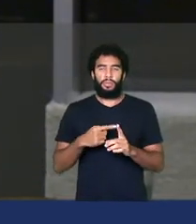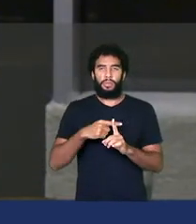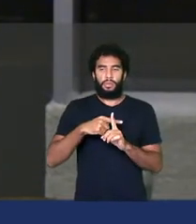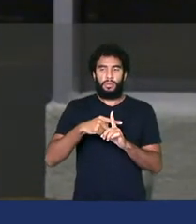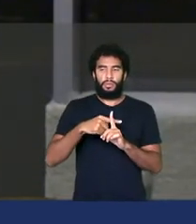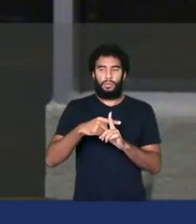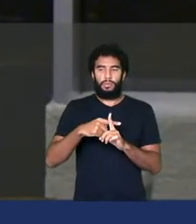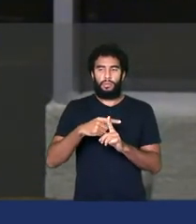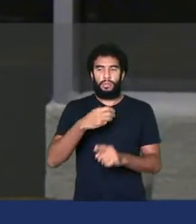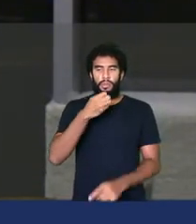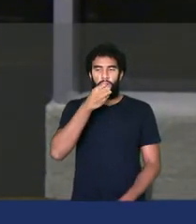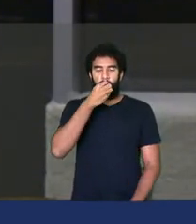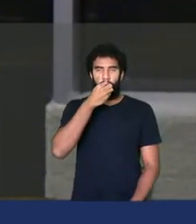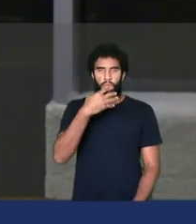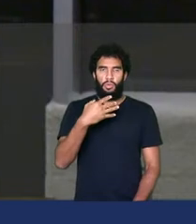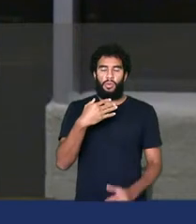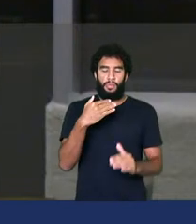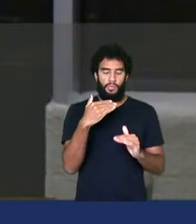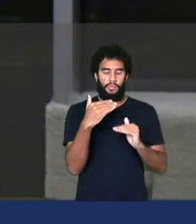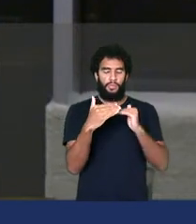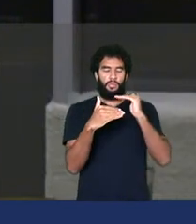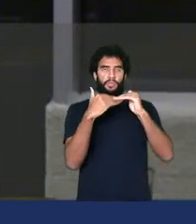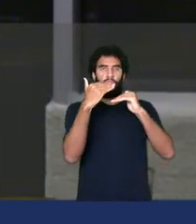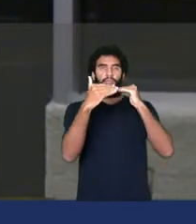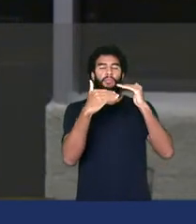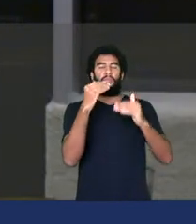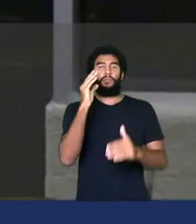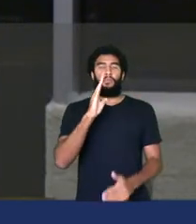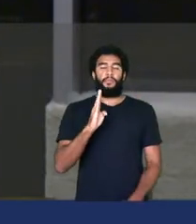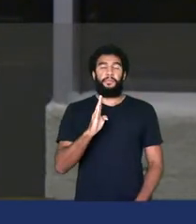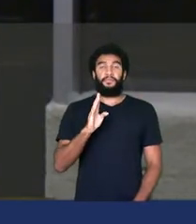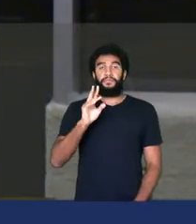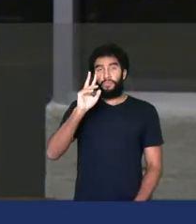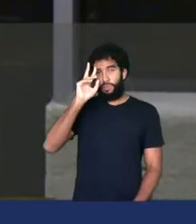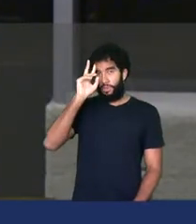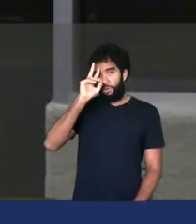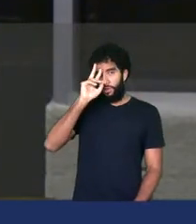ESTES IMPACTOS DA EMENDA SERIA EXTREMAMENTE POSITIVA PARA O